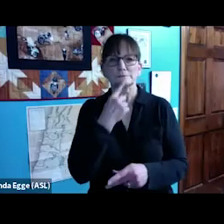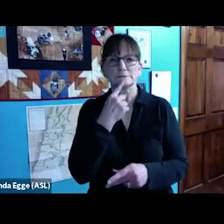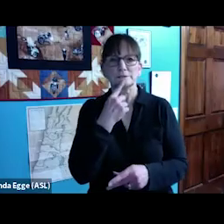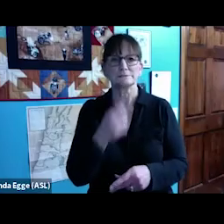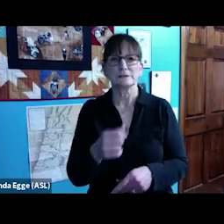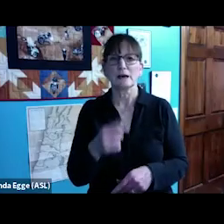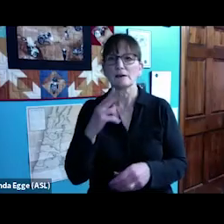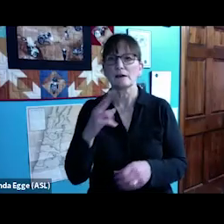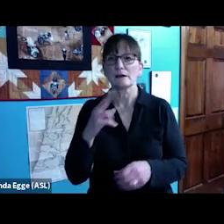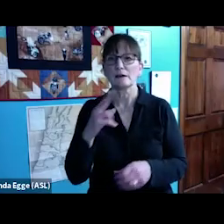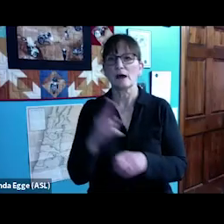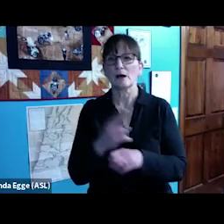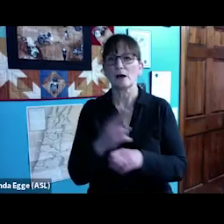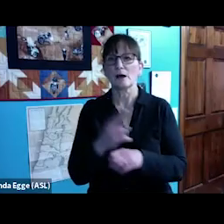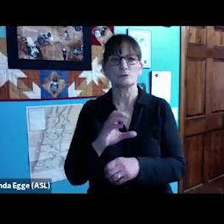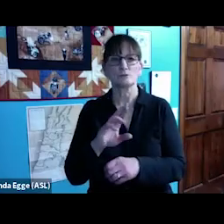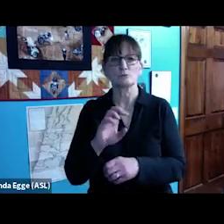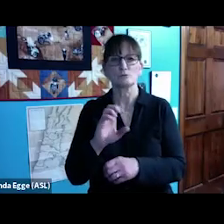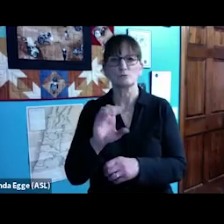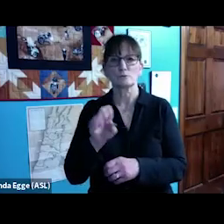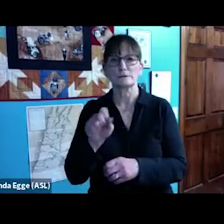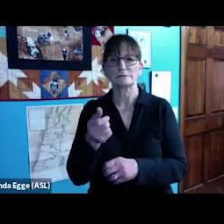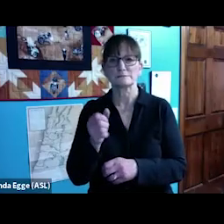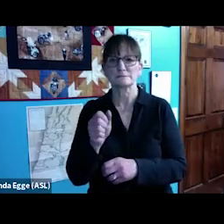con el cliente primero para completar